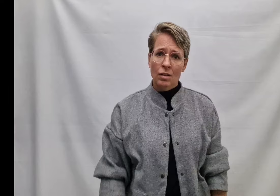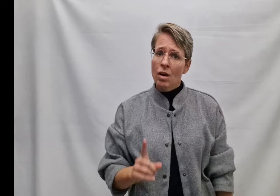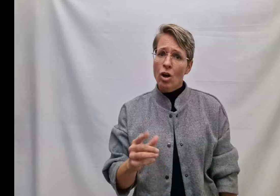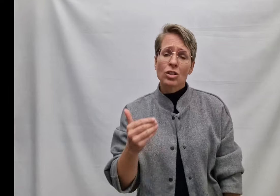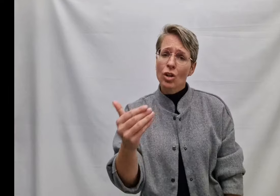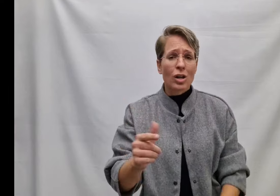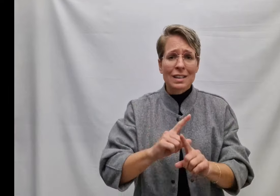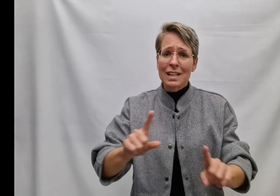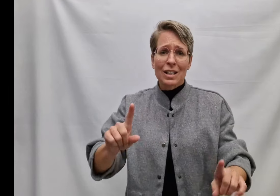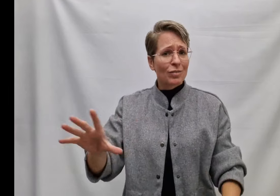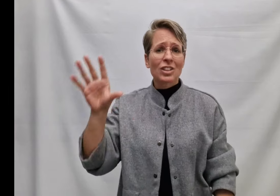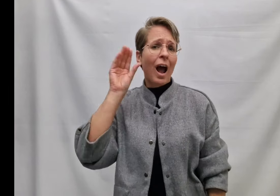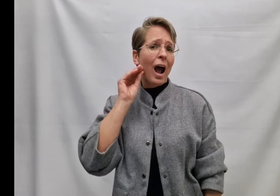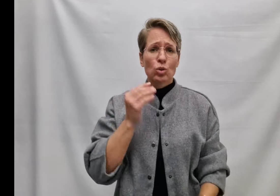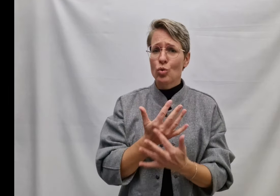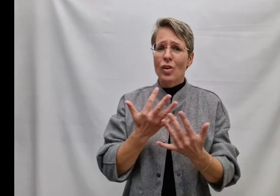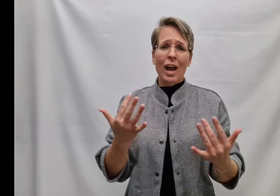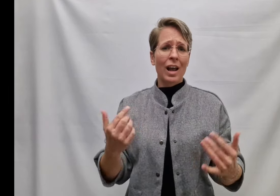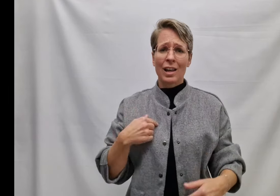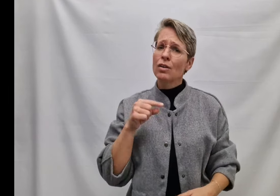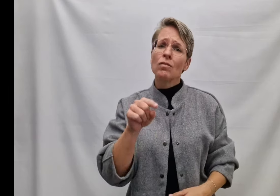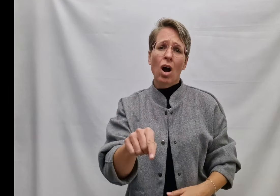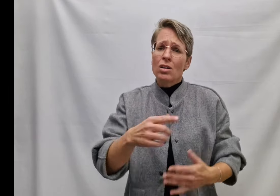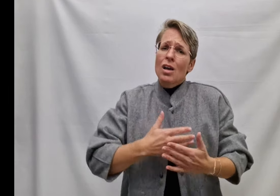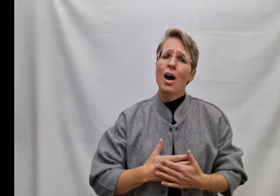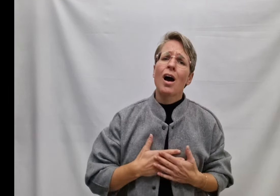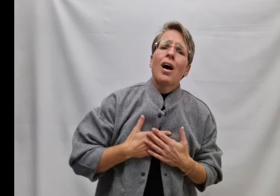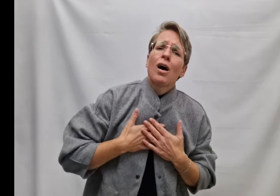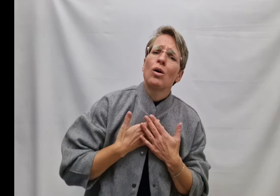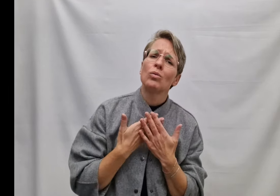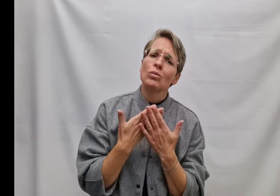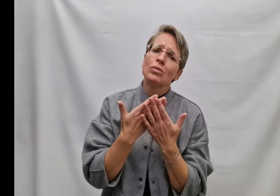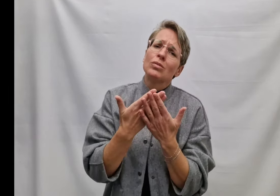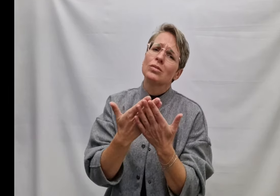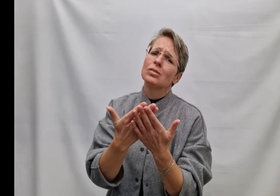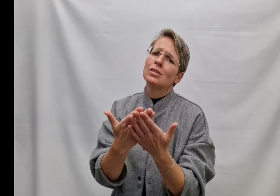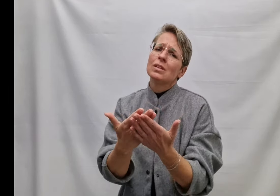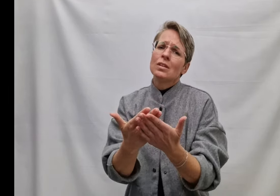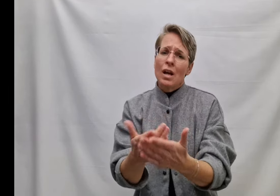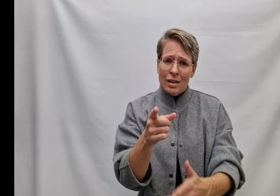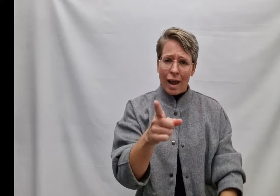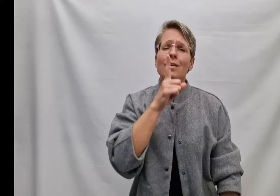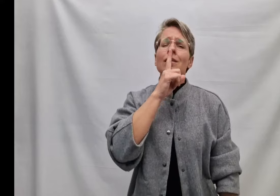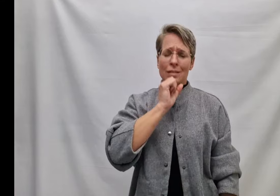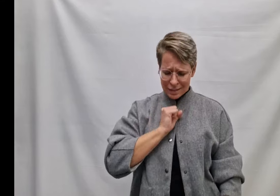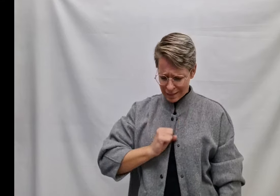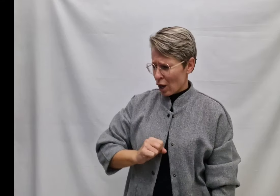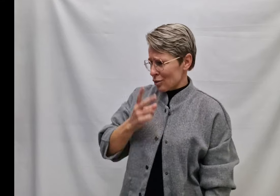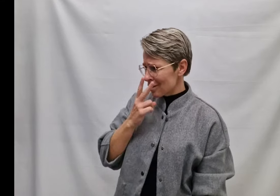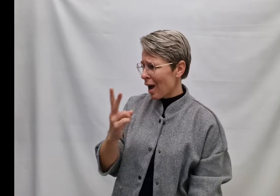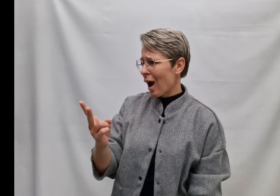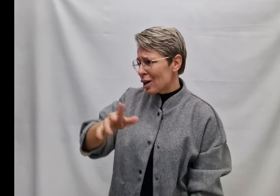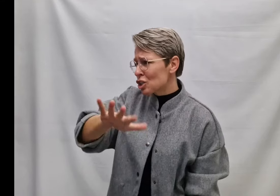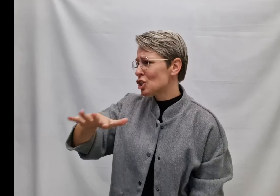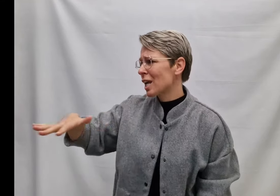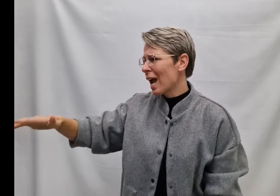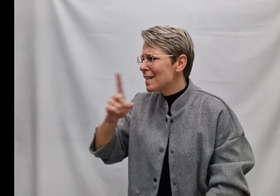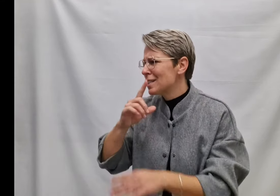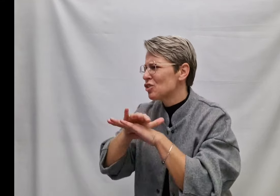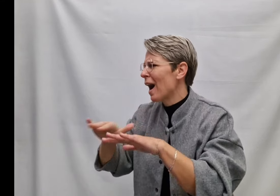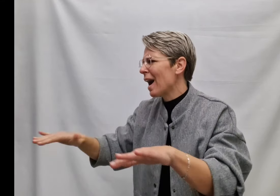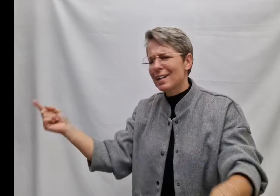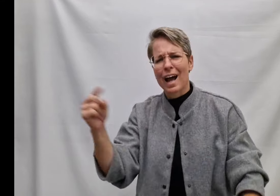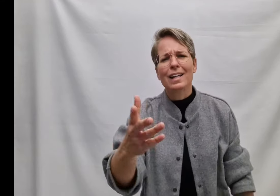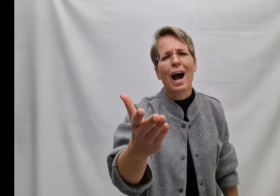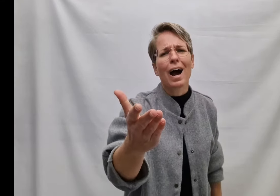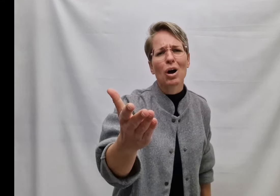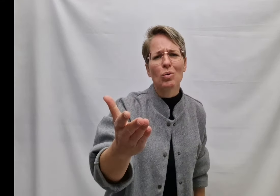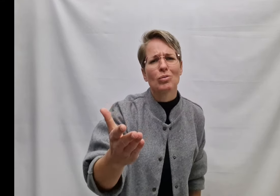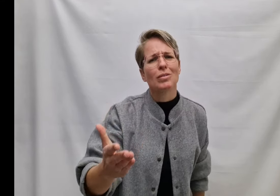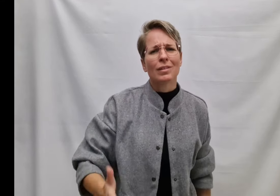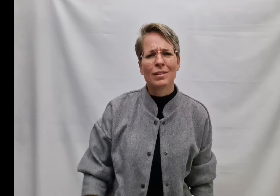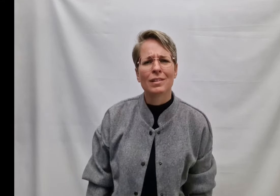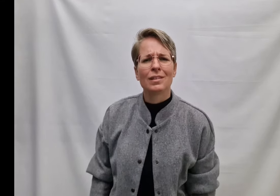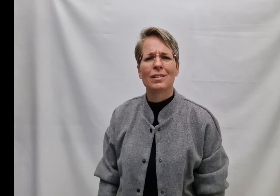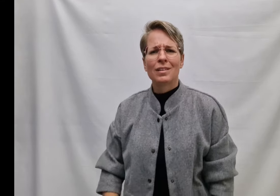Als je straks niet verstaat hoeveel ik van je hou Kijk je in stilte naar een zee die zwijgt naar jou